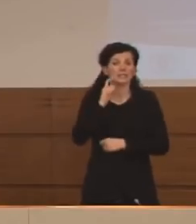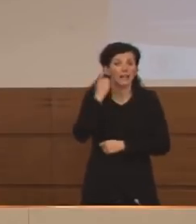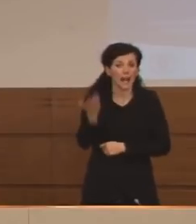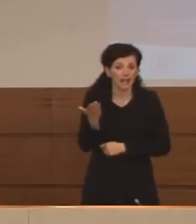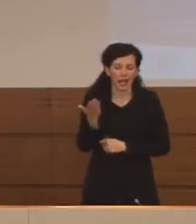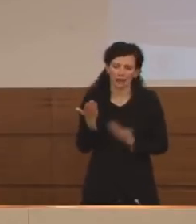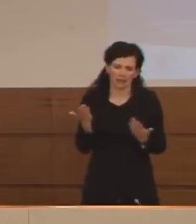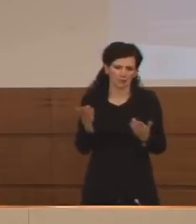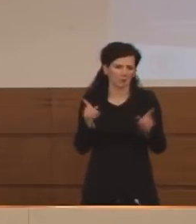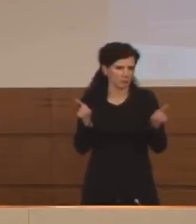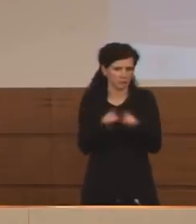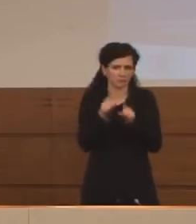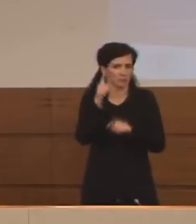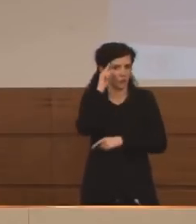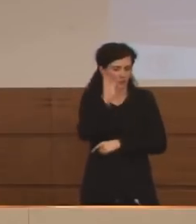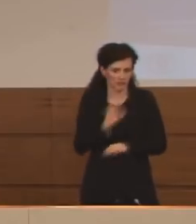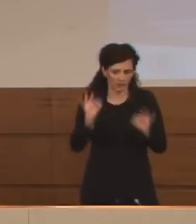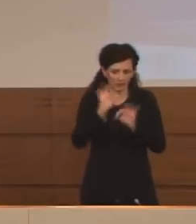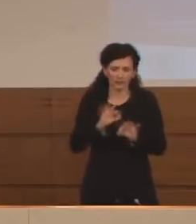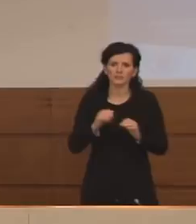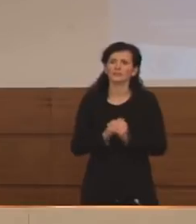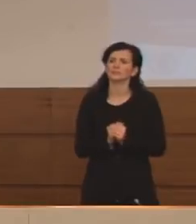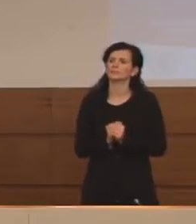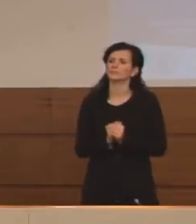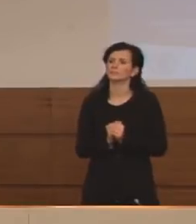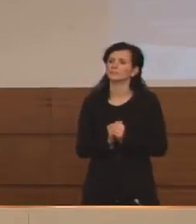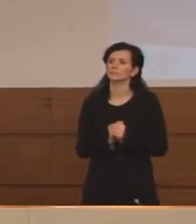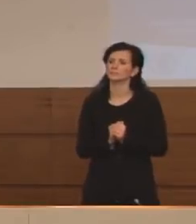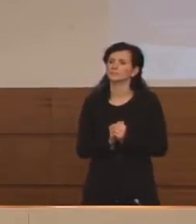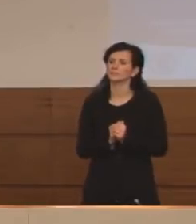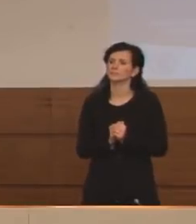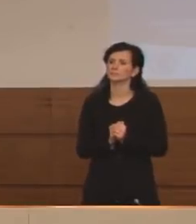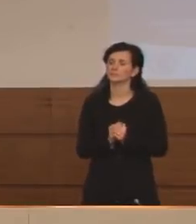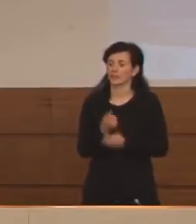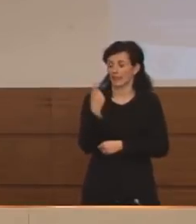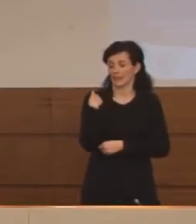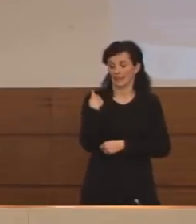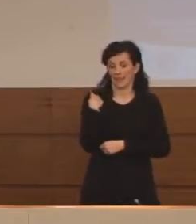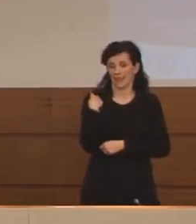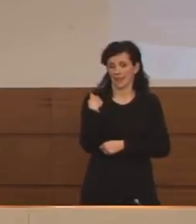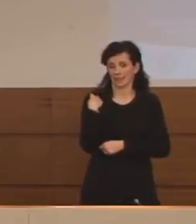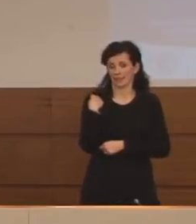Ieri pomeriggio il Garante per le persone private della libertà personale, Mauro Palma,